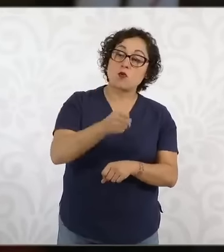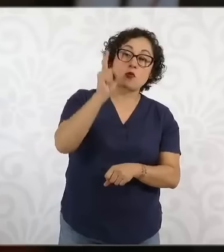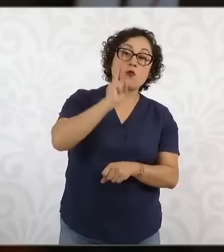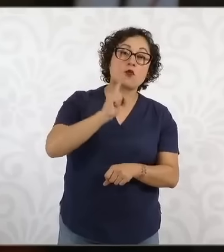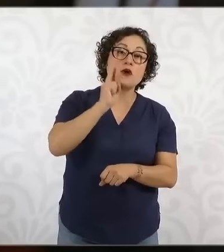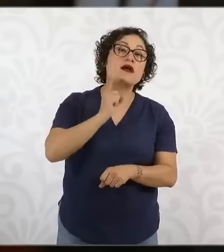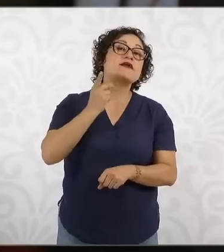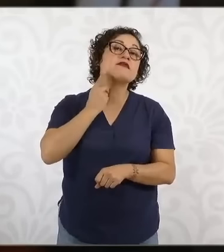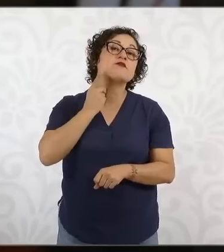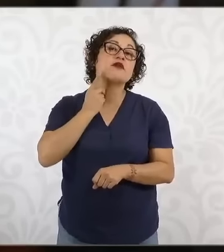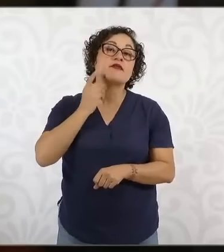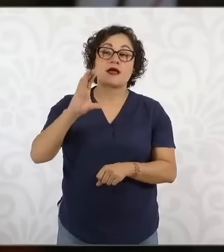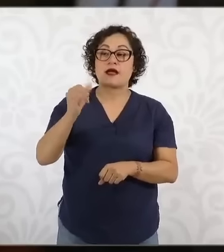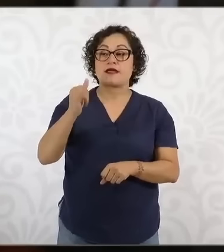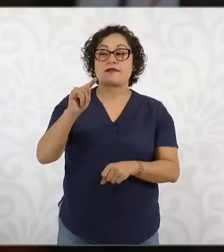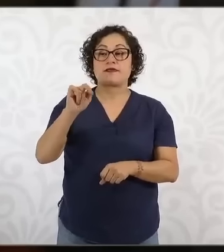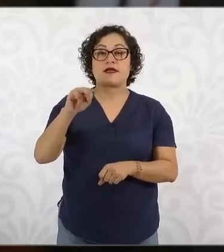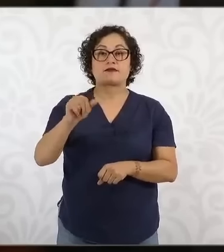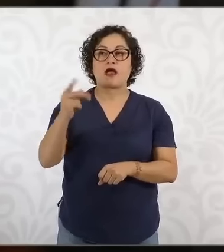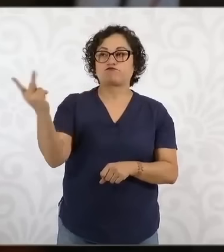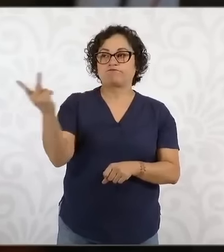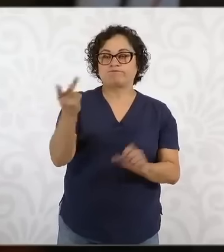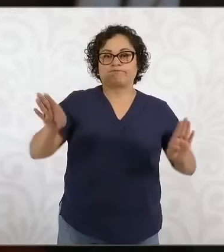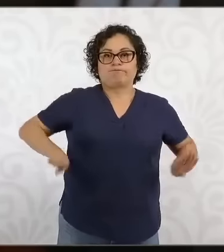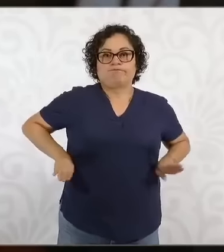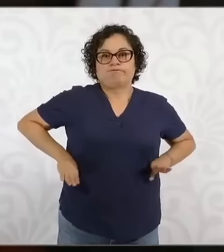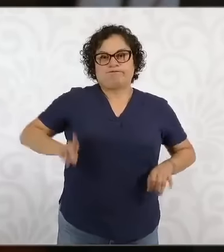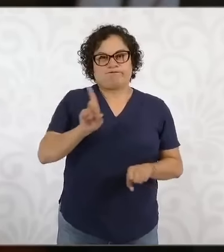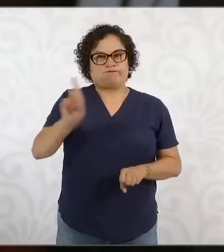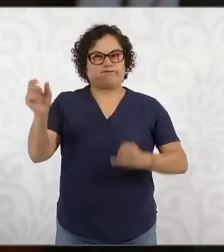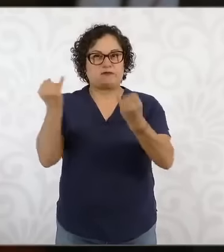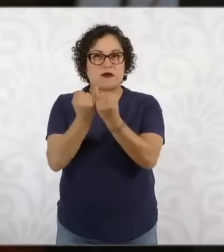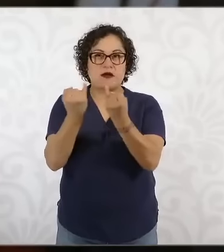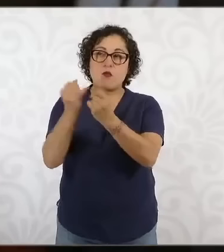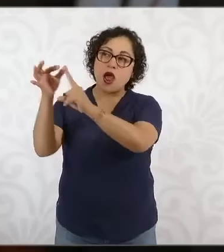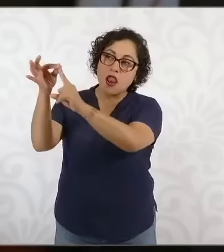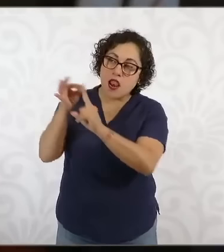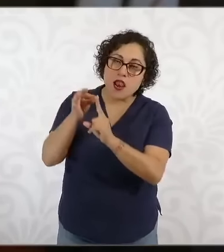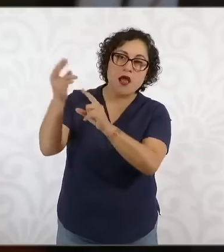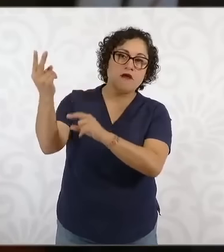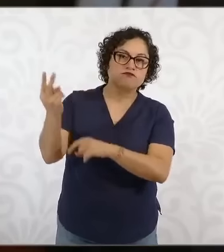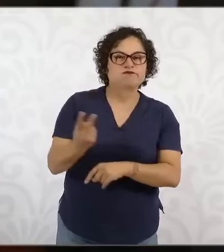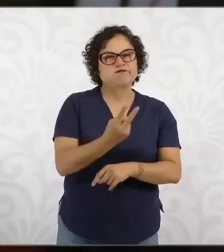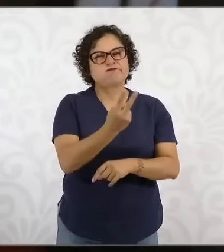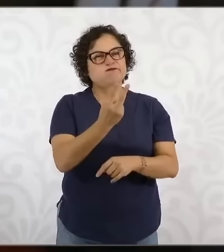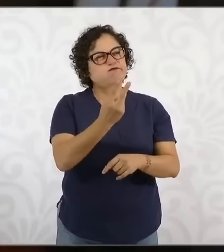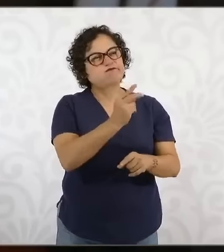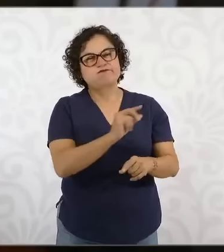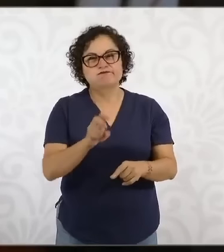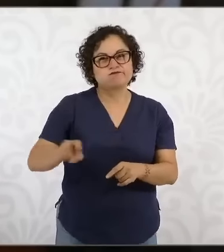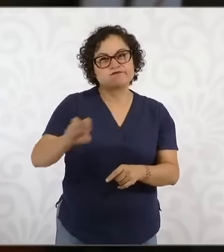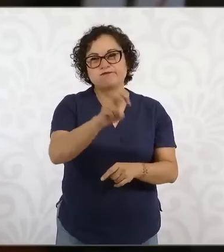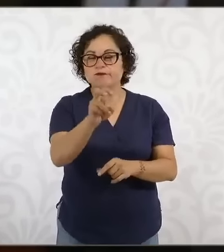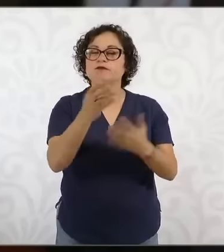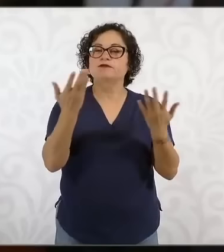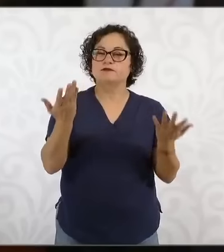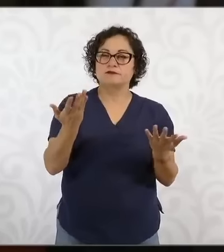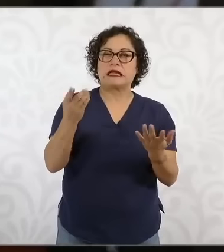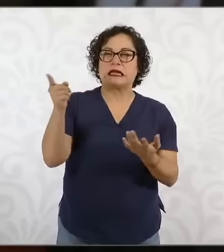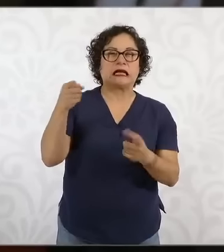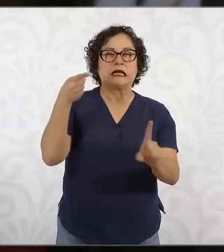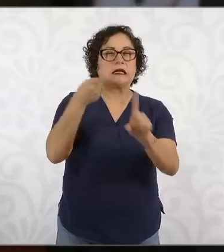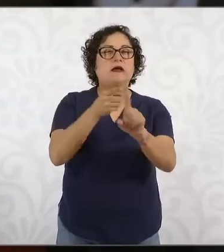eh de la ultraderecha, eh la pasearon por medios, en fin, eh promoviendo pues esa tesis de primero